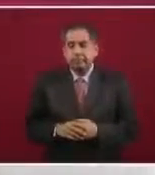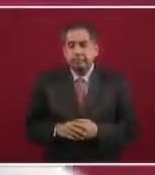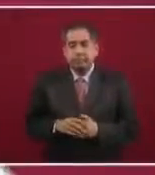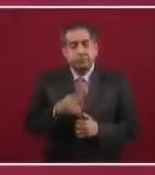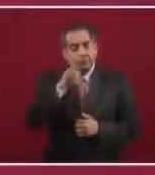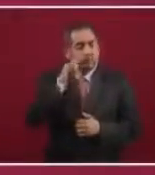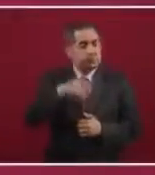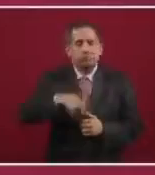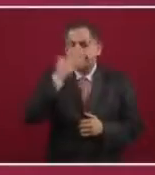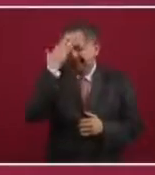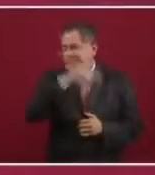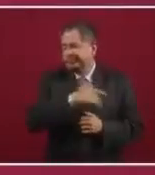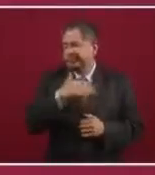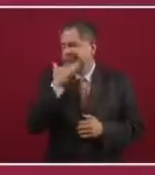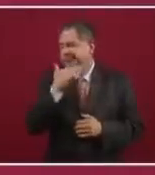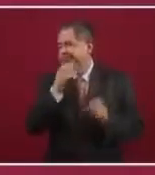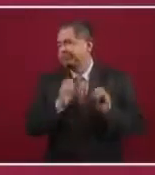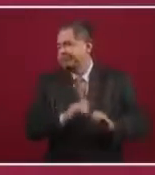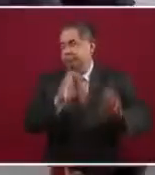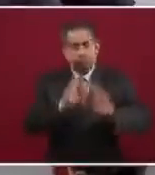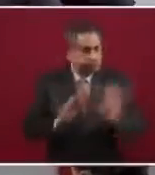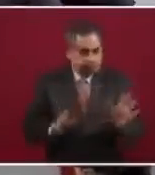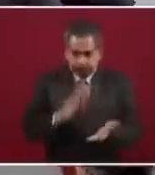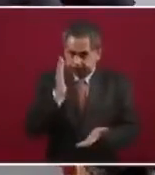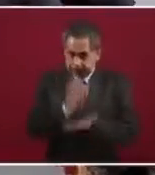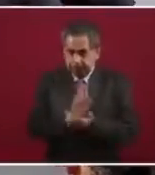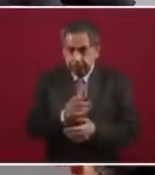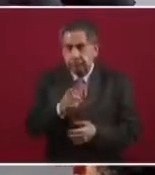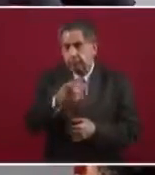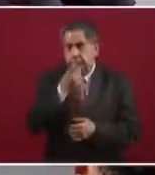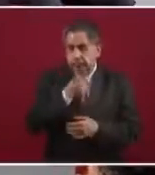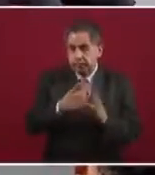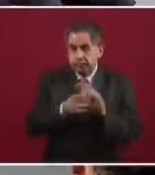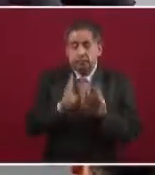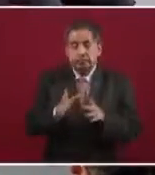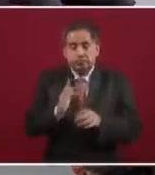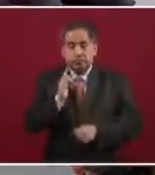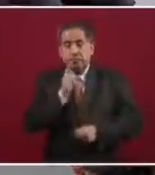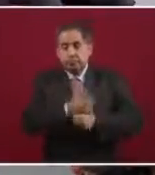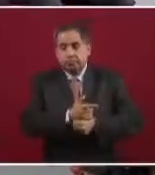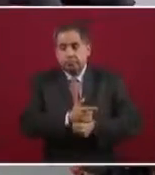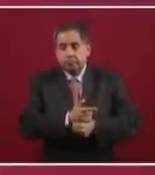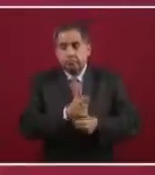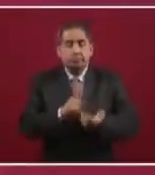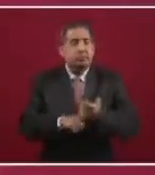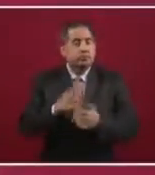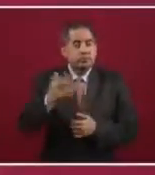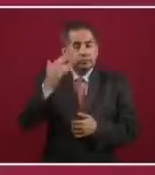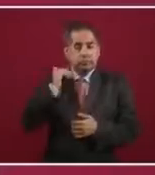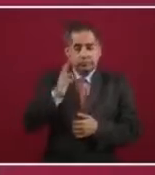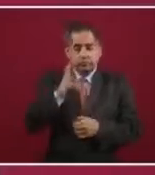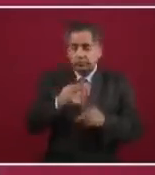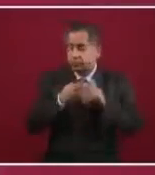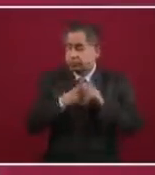se sabía. Y en el caso particular que usted nos dice: ‘Lo detectamos’, y empezamos justamente